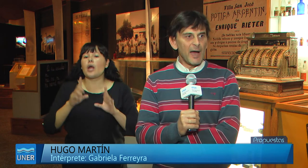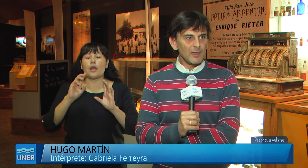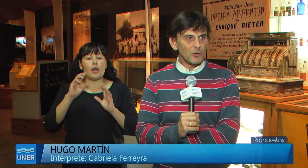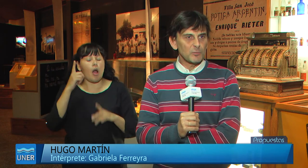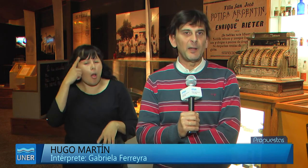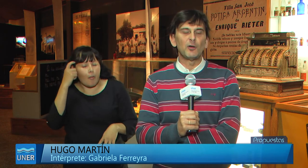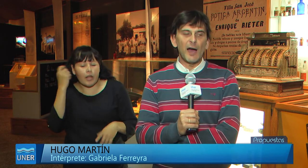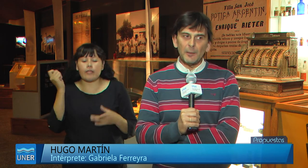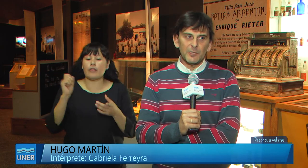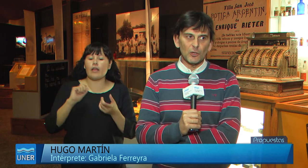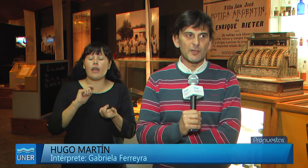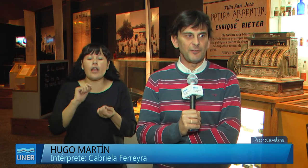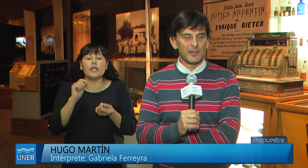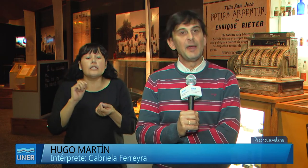baños, planos hápticos, en fín.